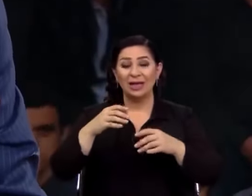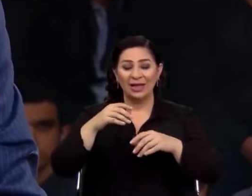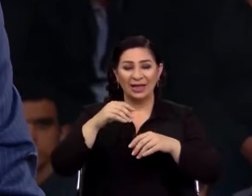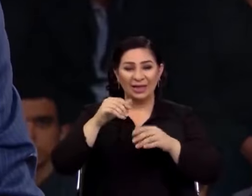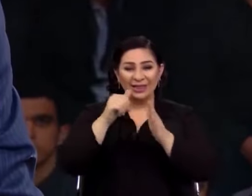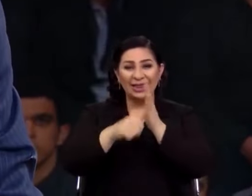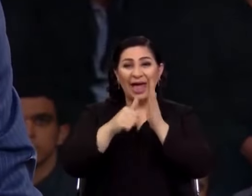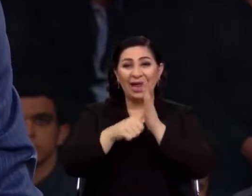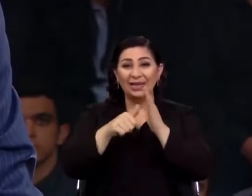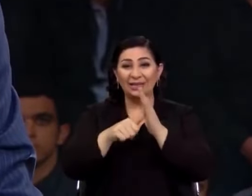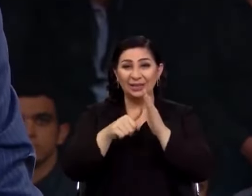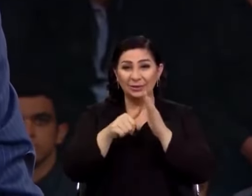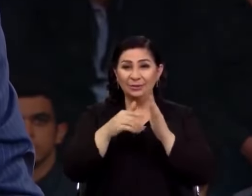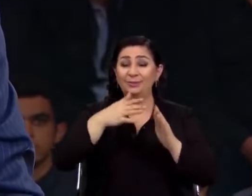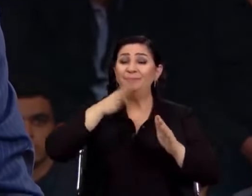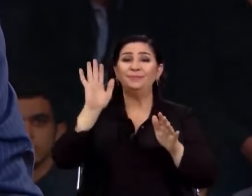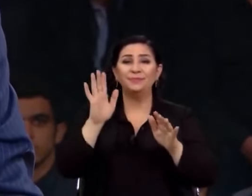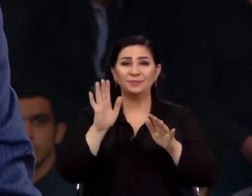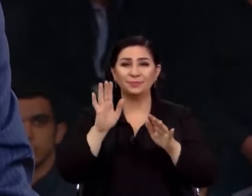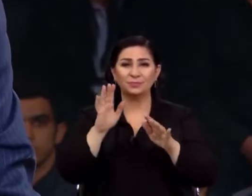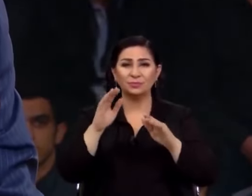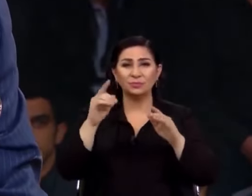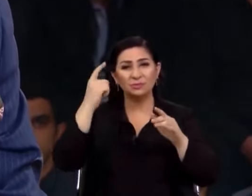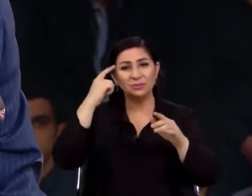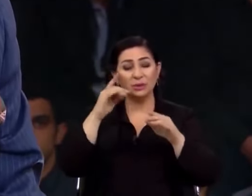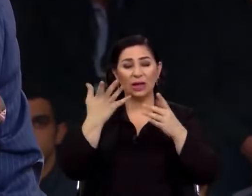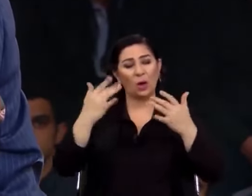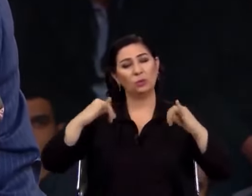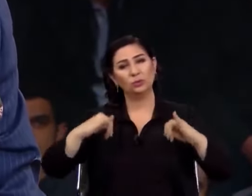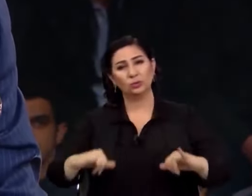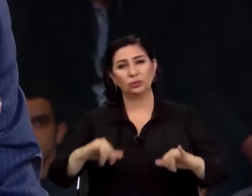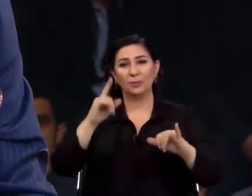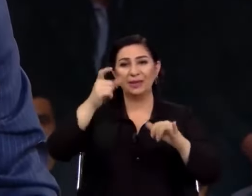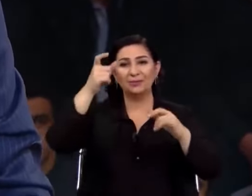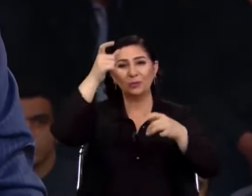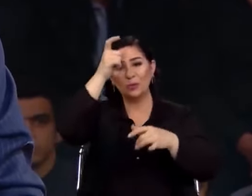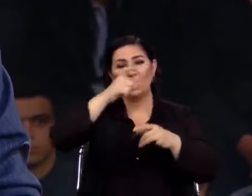koşulları bilmemekle ilgili daha huzurlu bir memleket olabilir daha huzursuz bir